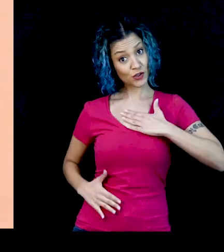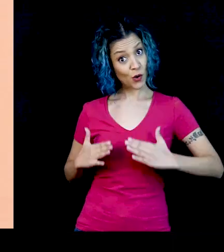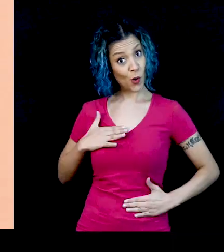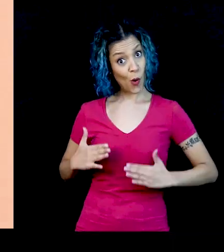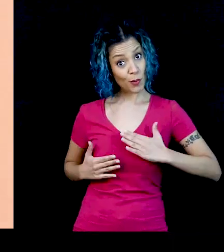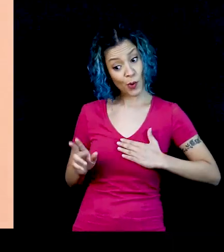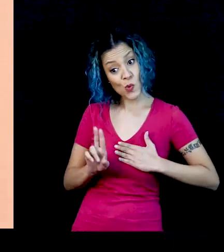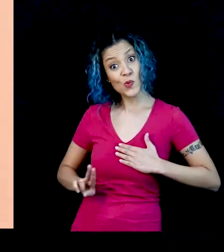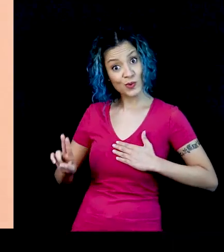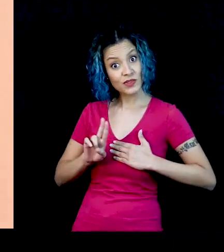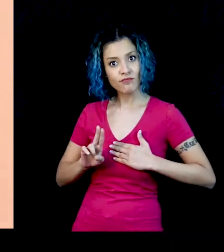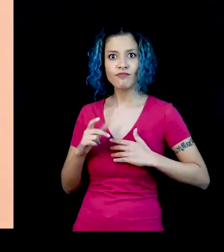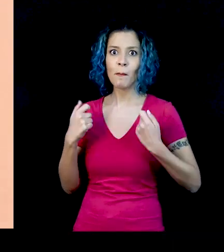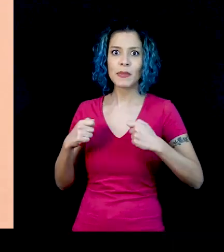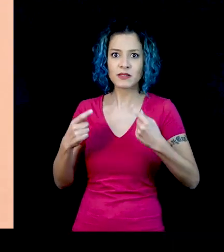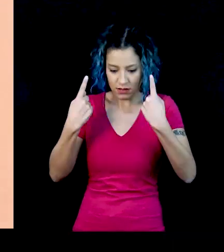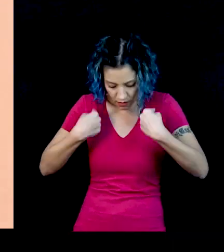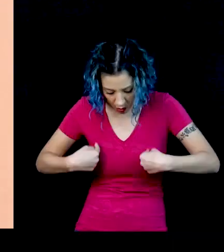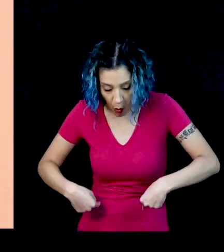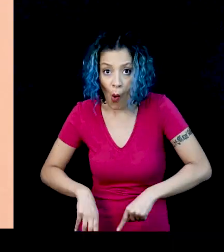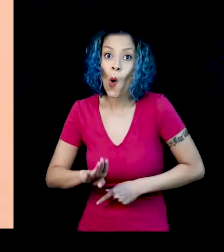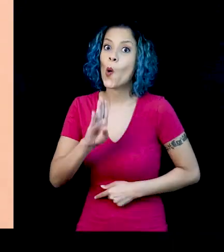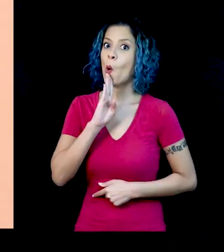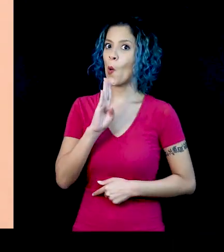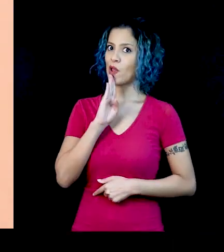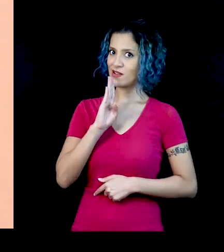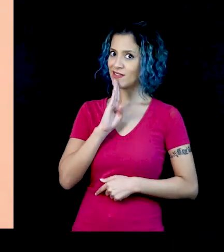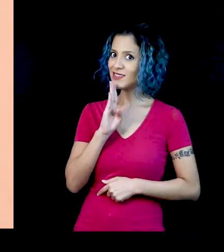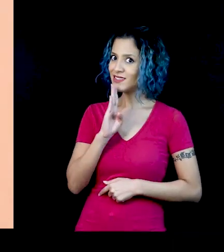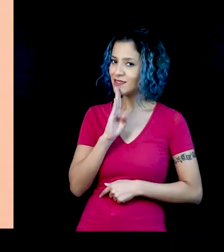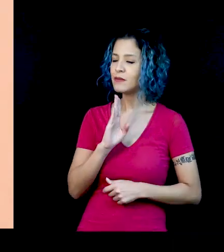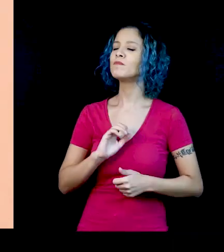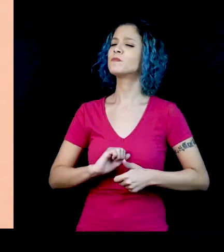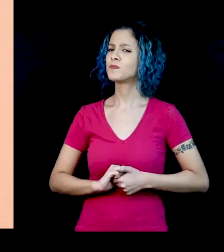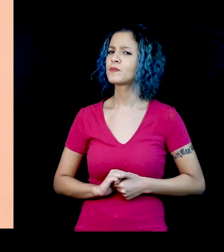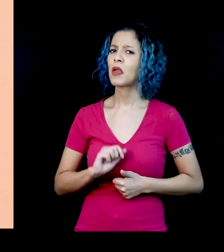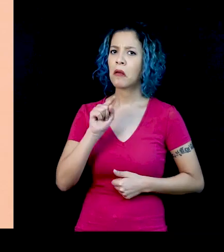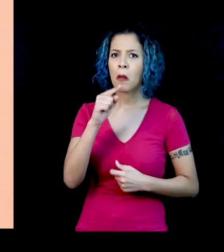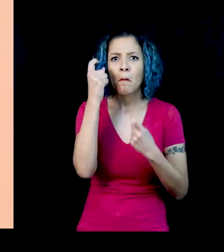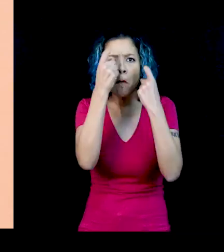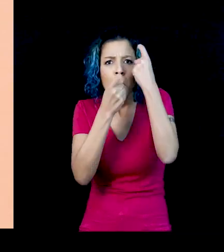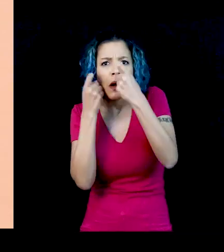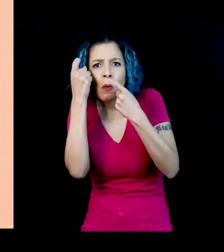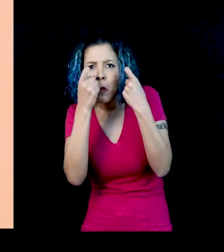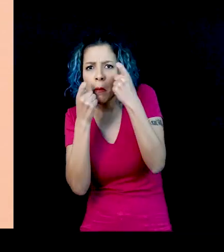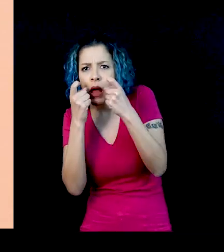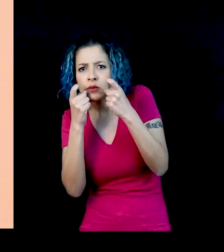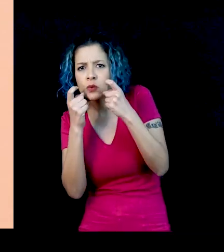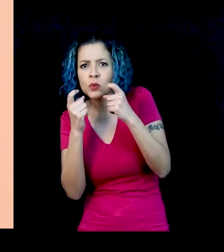que é o principal instrumento de trabalho. Mas, antes que você fique preocupada ou preocupado,